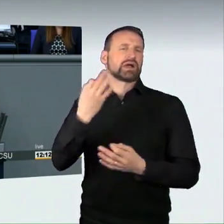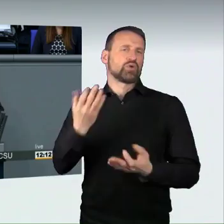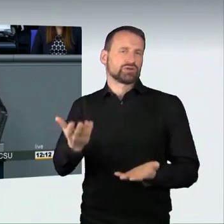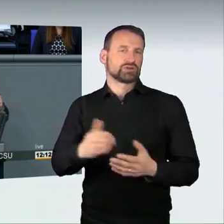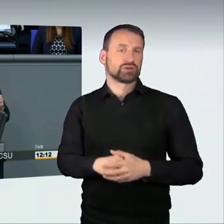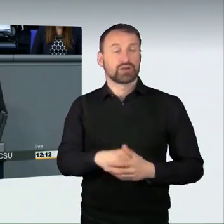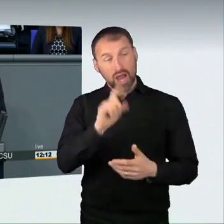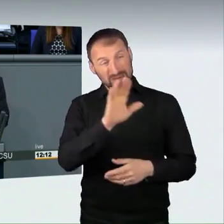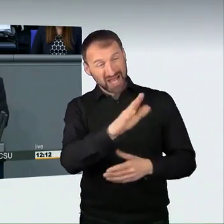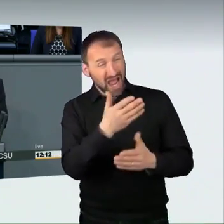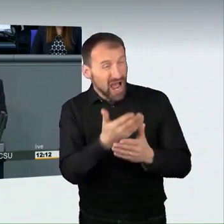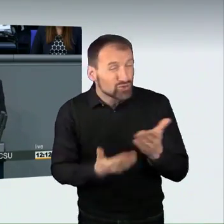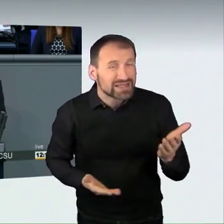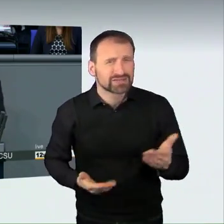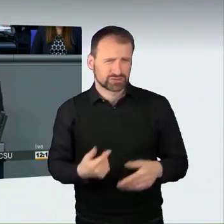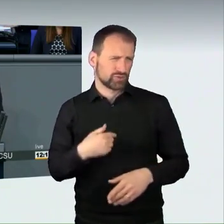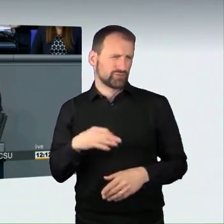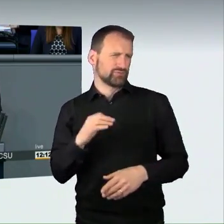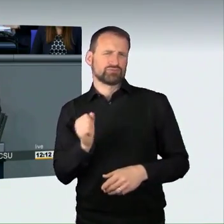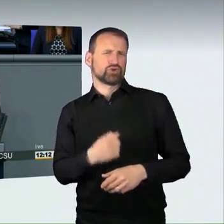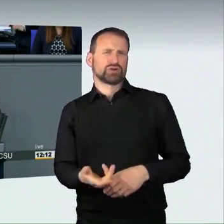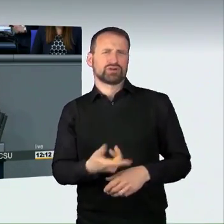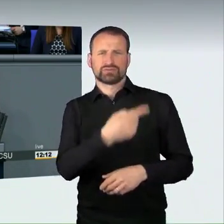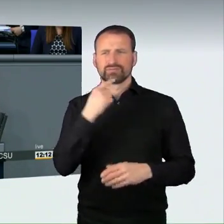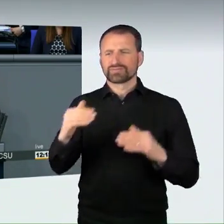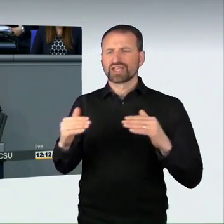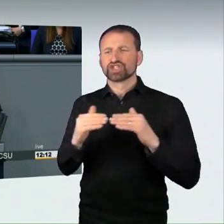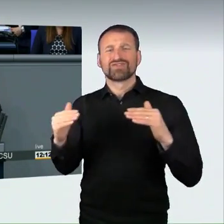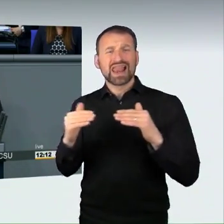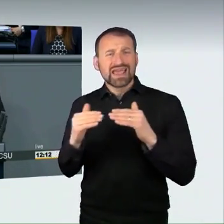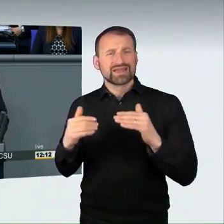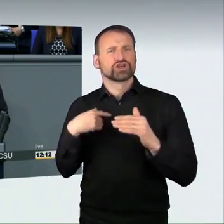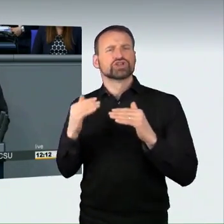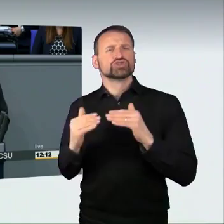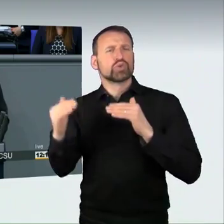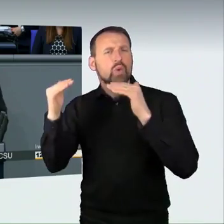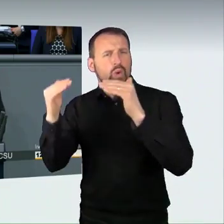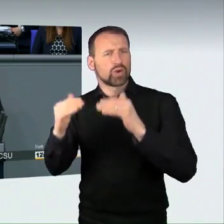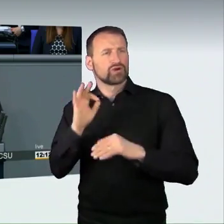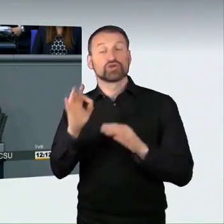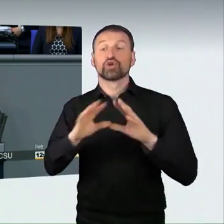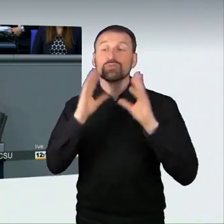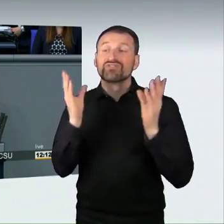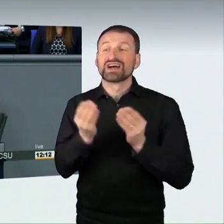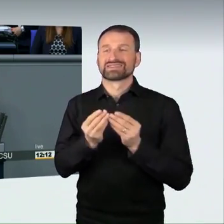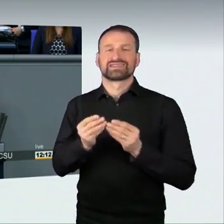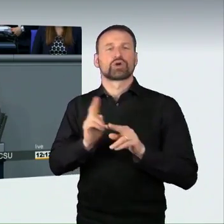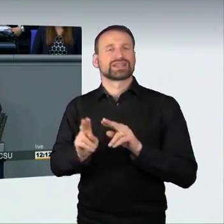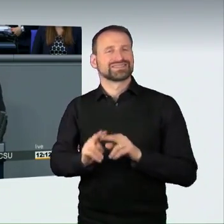in dieser Diskussion seltsam. Sie sagen zum Beispiel, wir hätten die Schwelle für die umfassende Modernisierung zu hoch angesetzt. Was ist eigentlich eine umfassende Modernisierung?